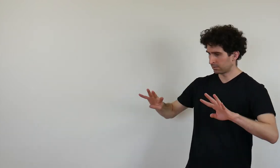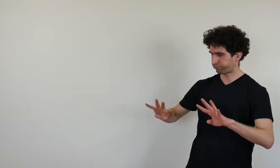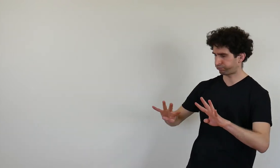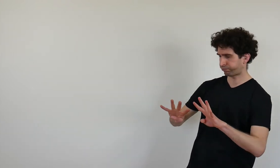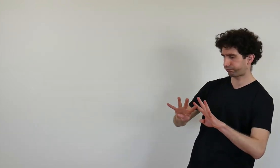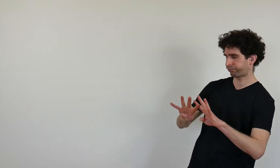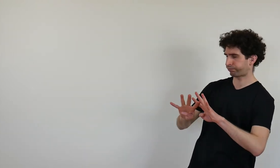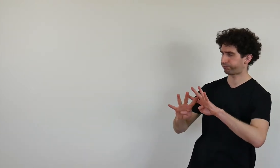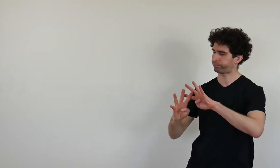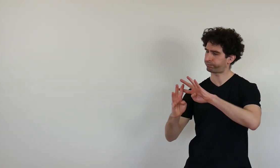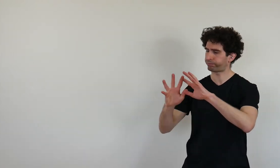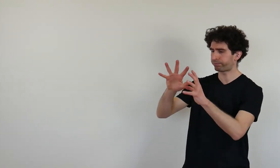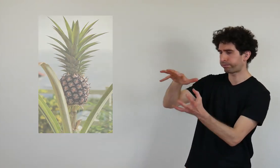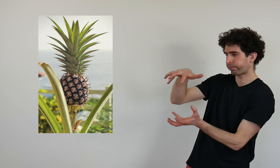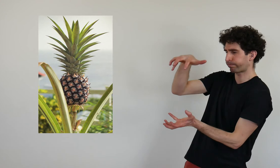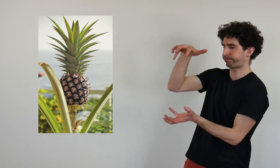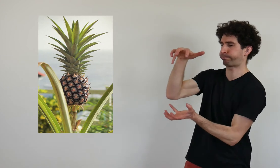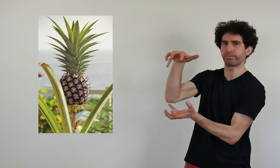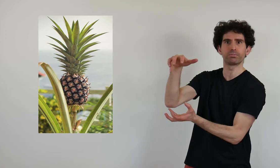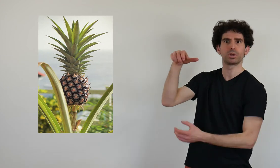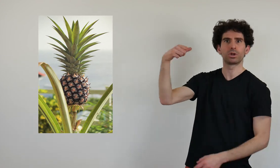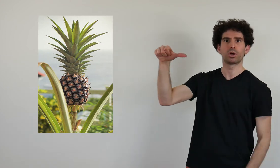fusionne pour donner un gros fruit.